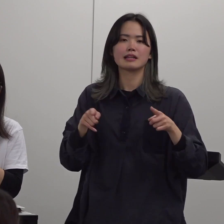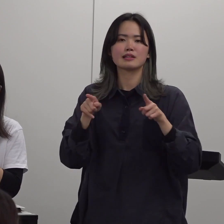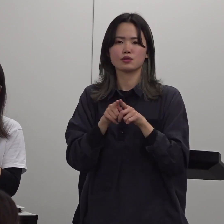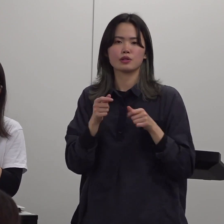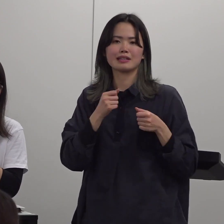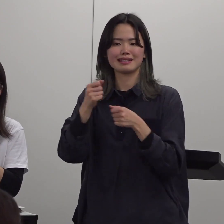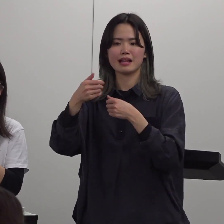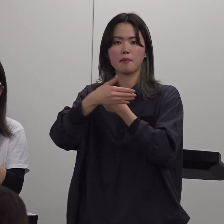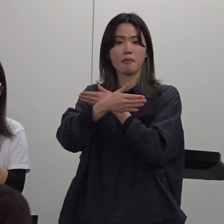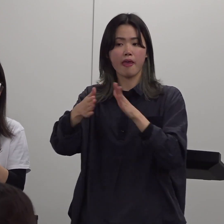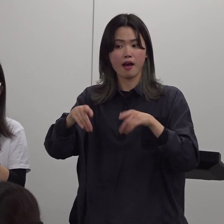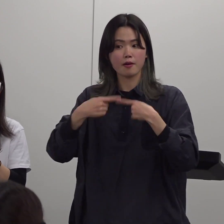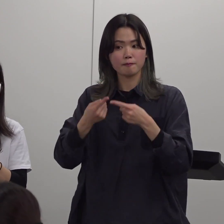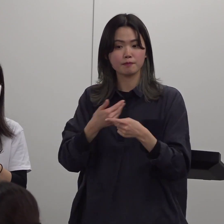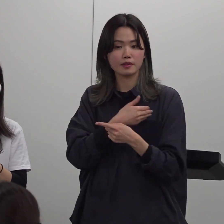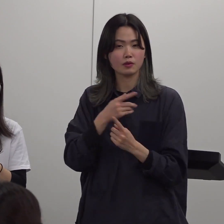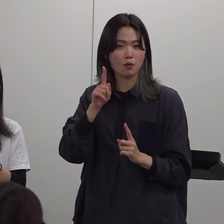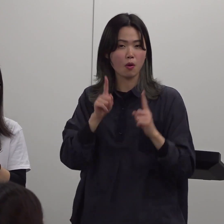その場所のルールに従います